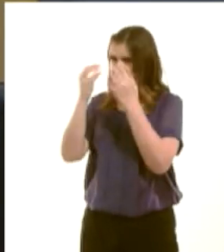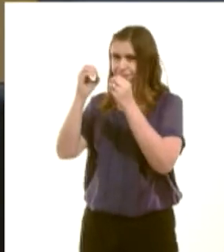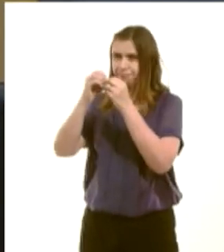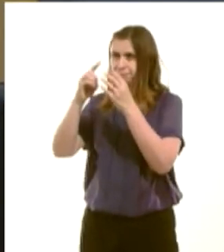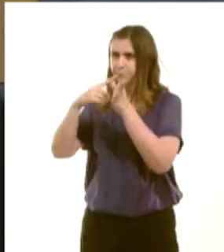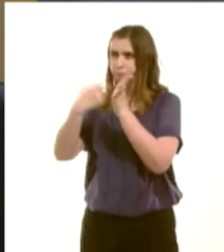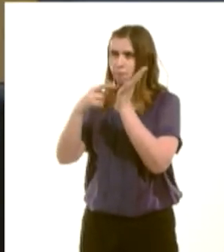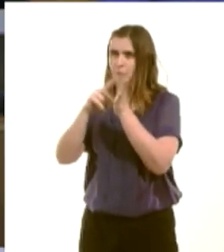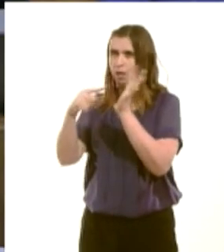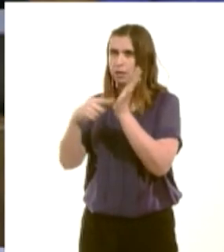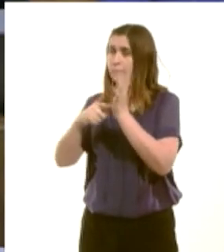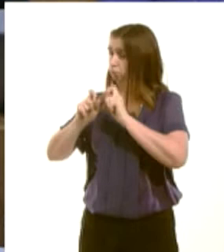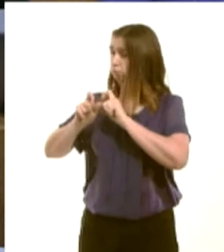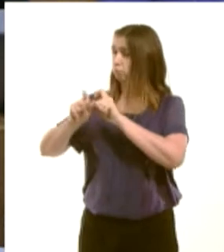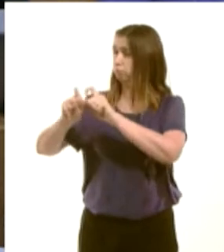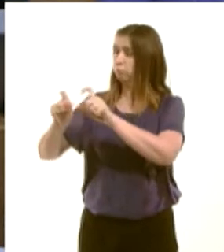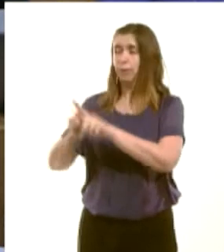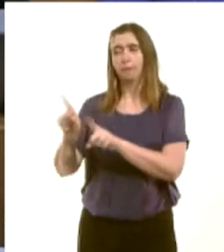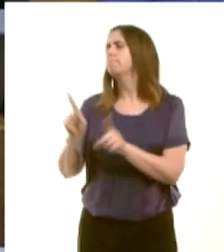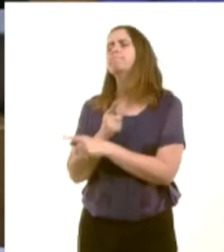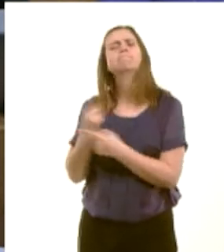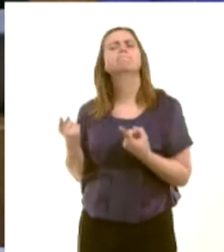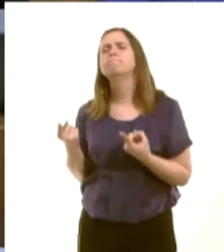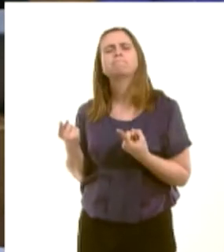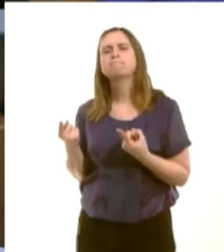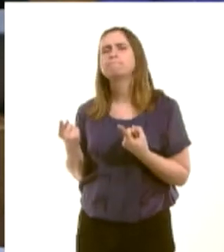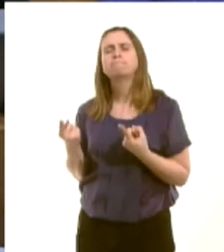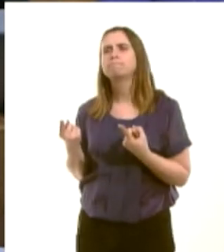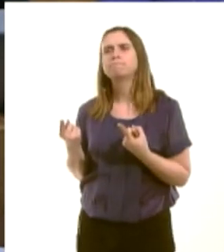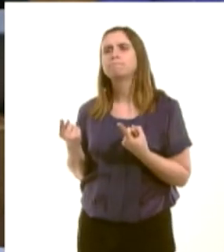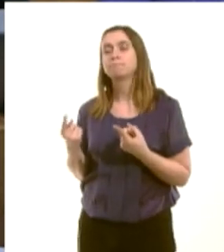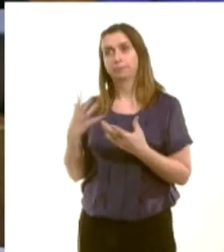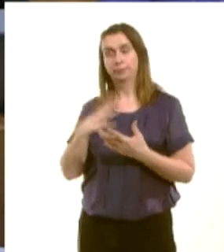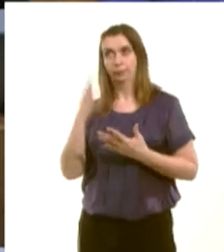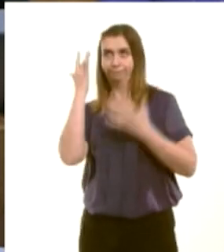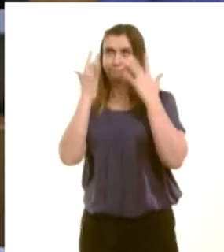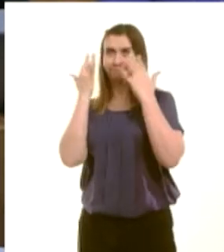ei ystyried yn y pen draw, ond maeín rhaid inni, wrth gwrs, sicrhau bod y llawr gyda